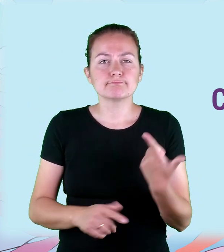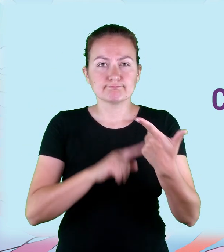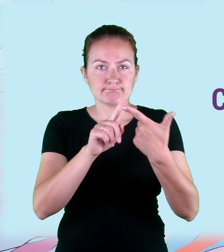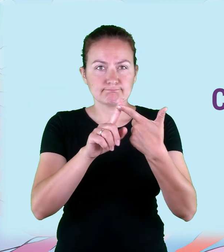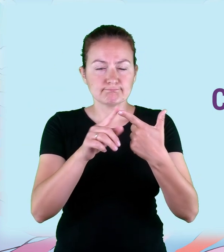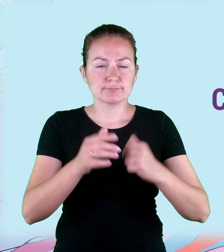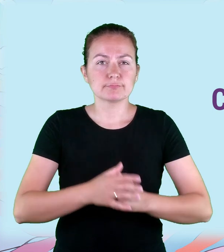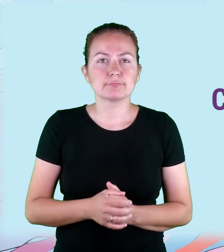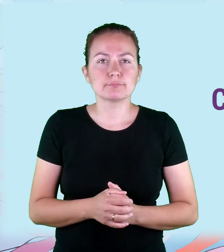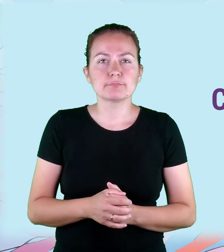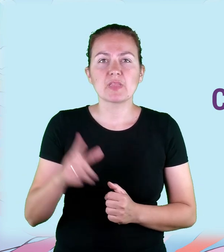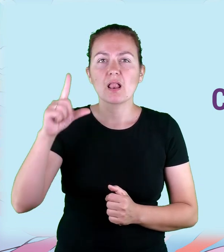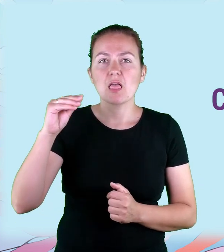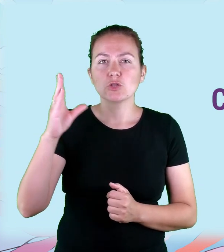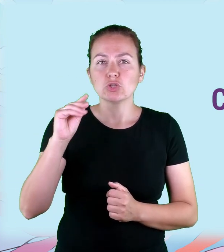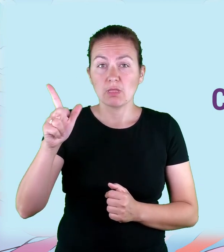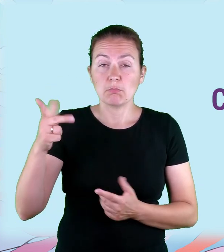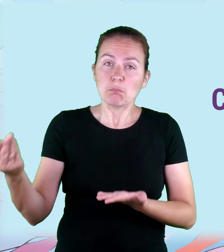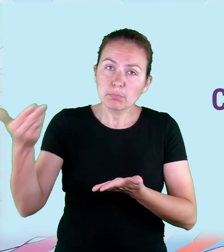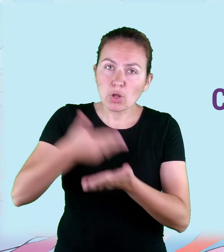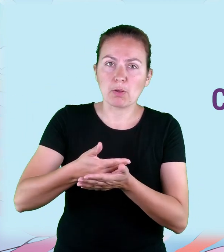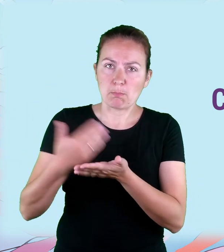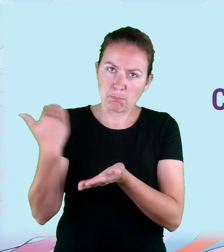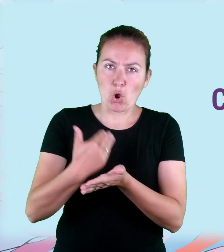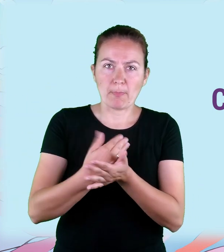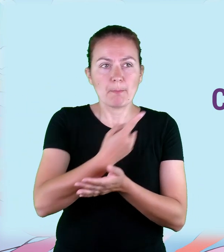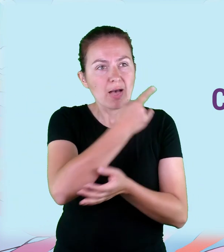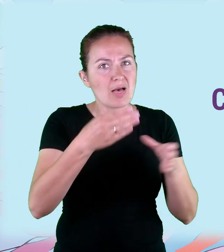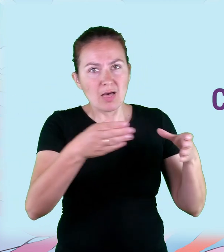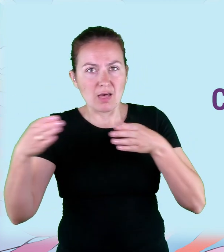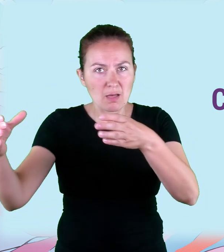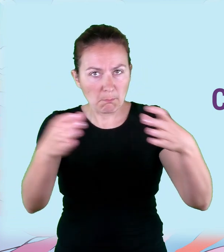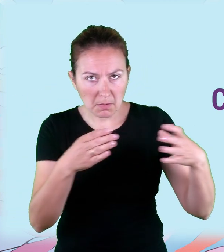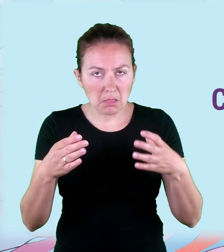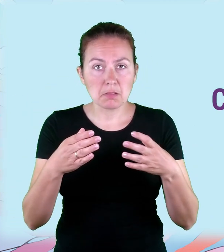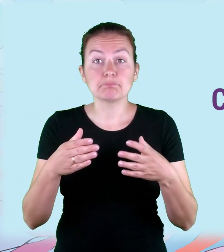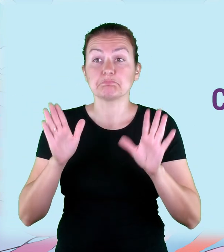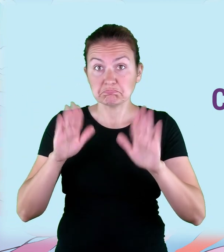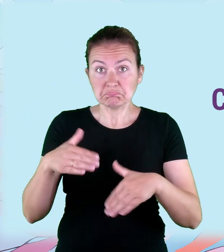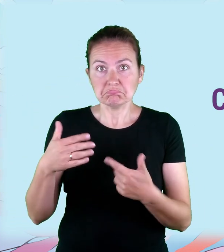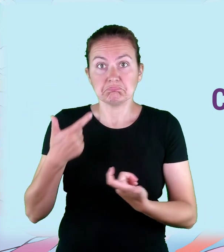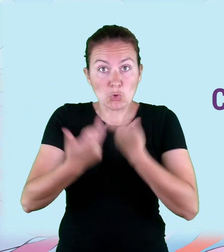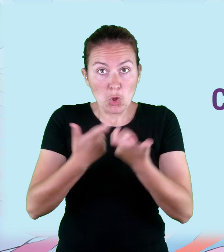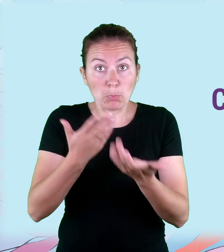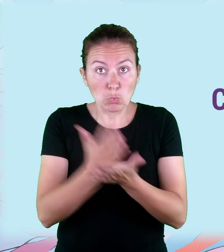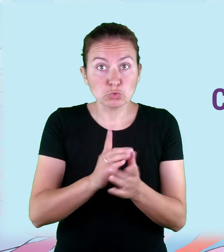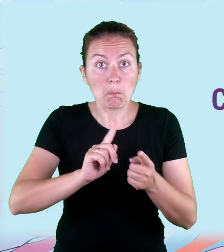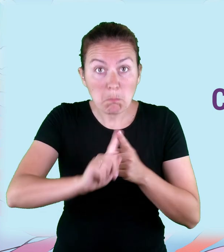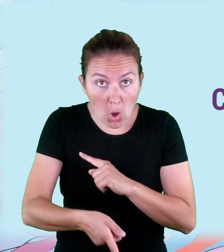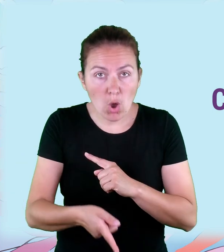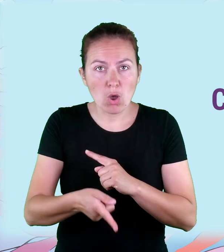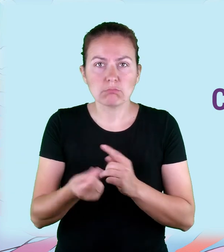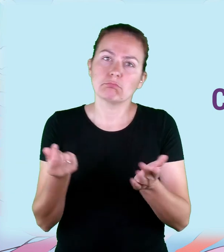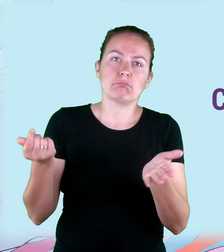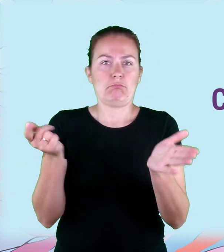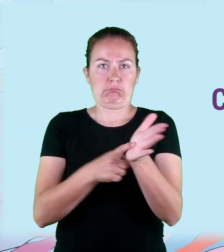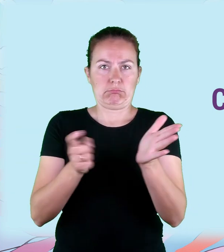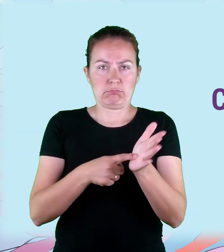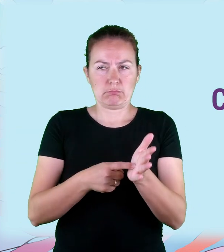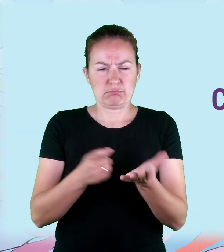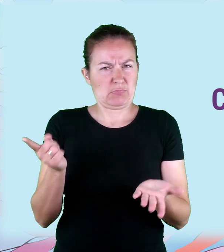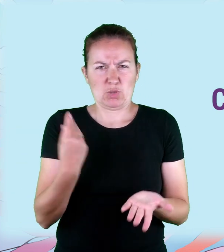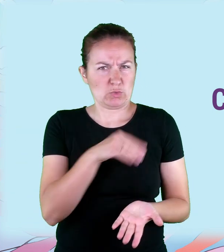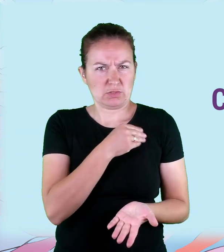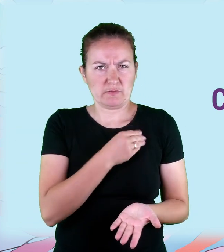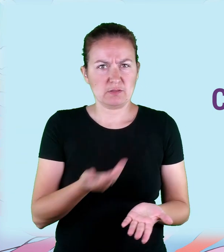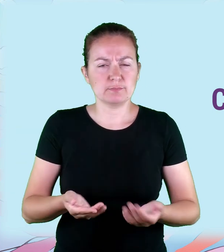2. Leszek zaoferował mi pomoc w przenoszeniu mebli, a jak już to zrobiliśmy, zażądał za to ode mnie pieniędzy. To był cios poniżej pasa.